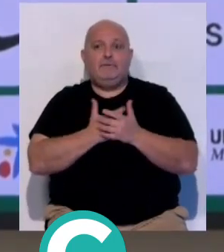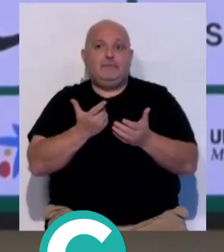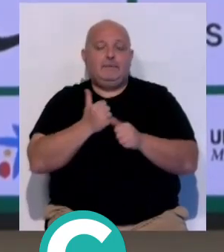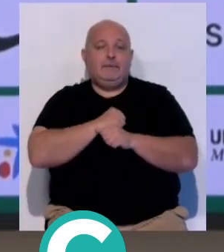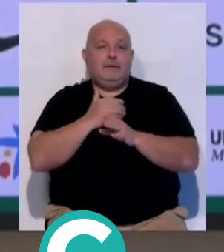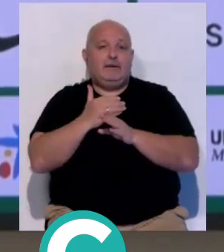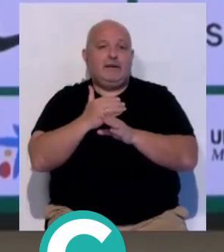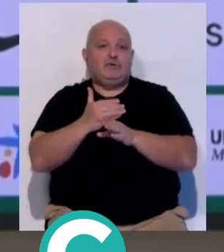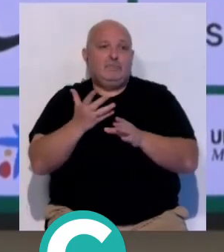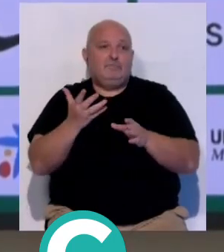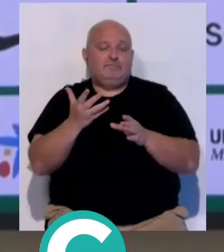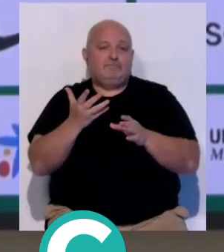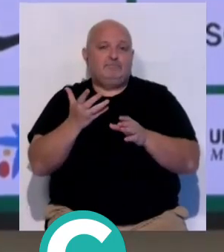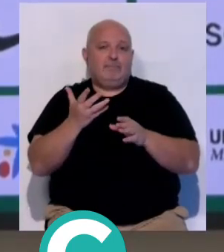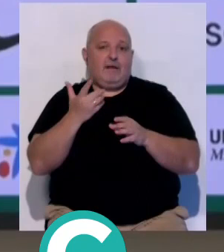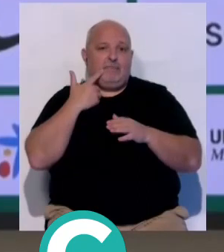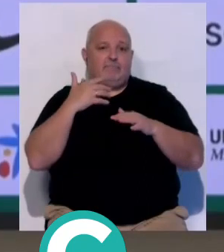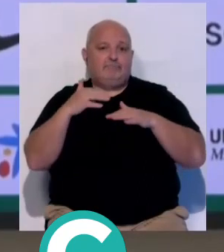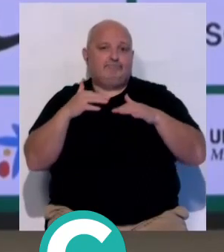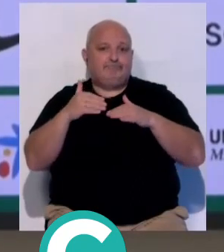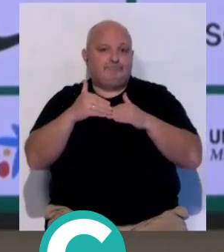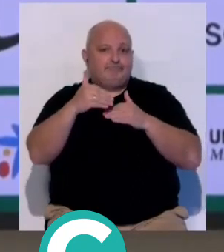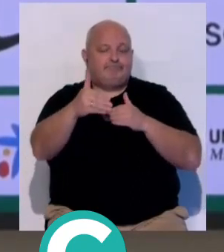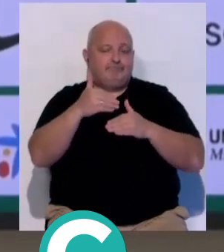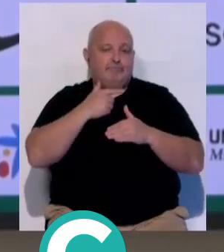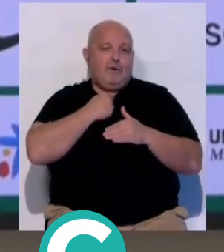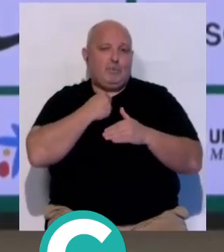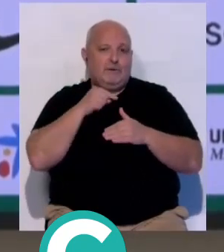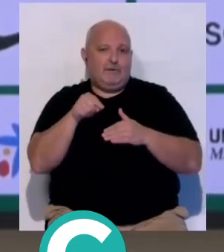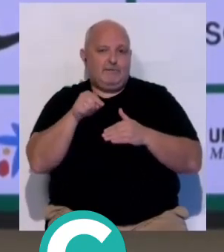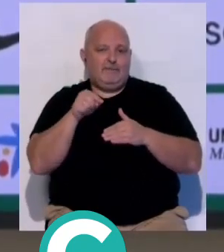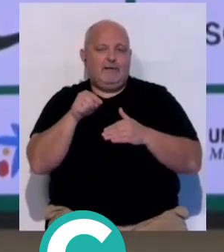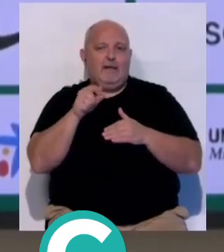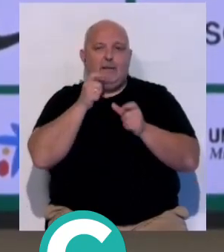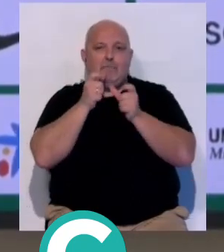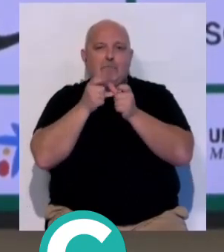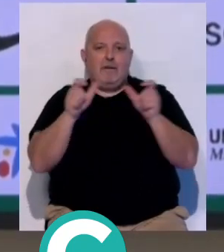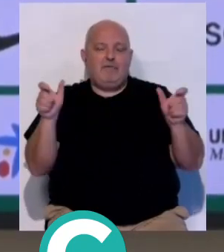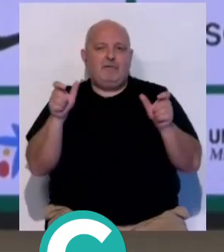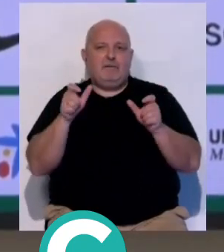resto serán acciones por ahí me gusta que que las palabras sean sustentadas por por